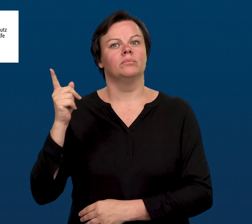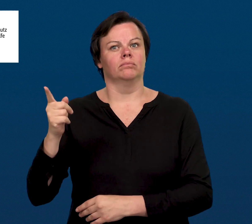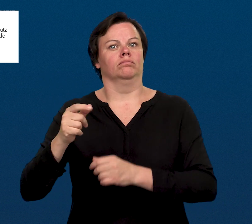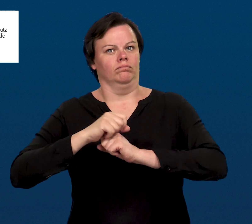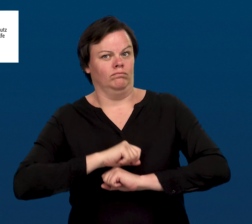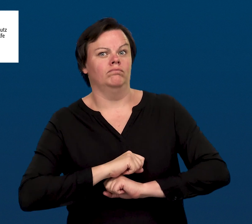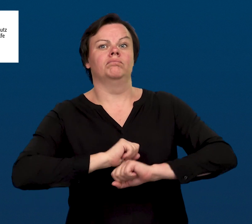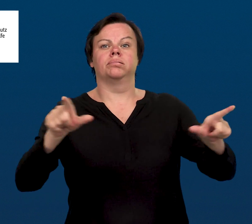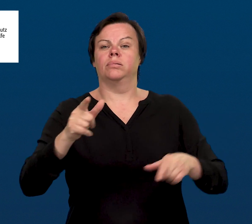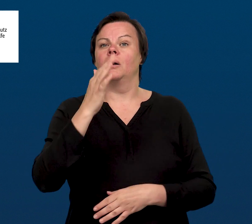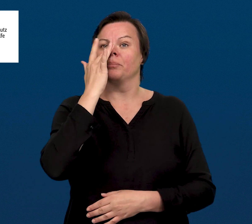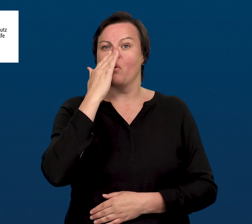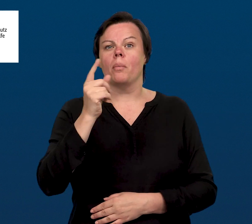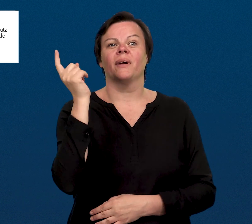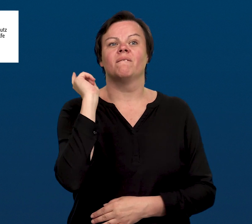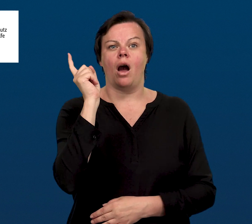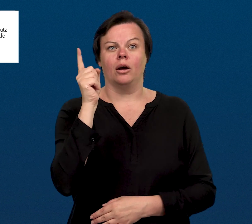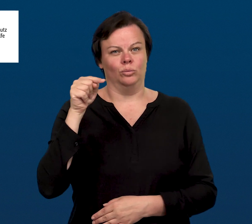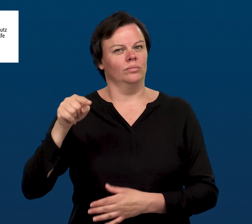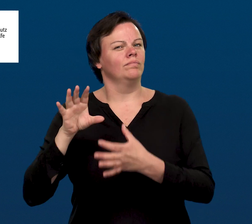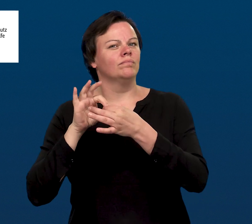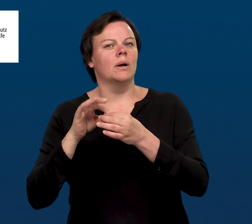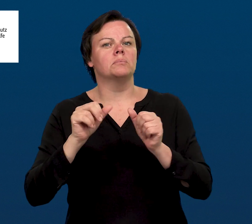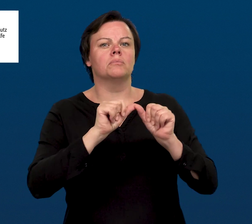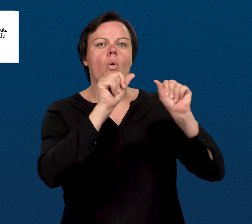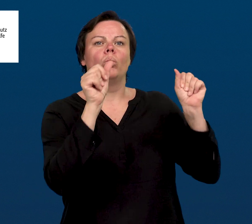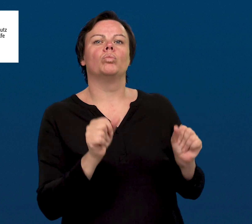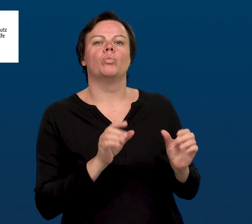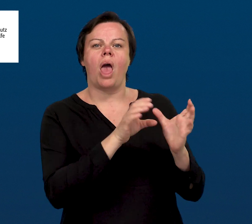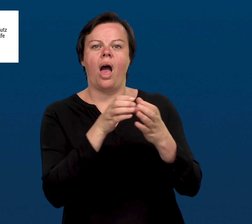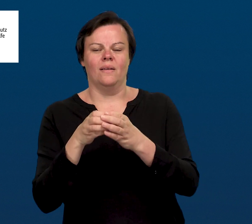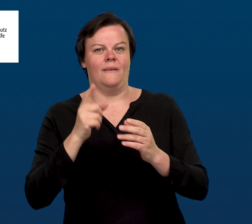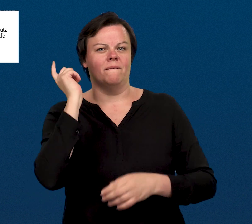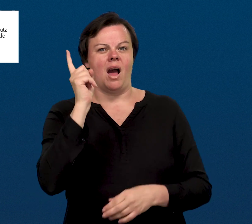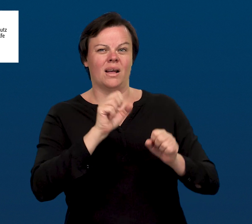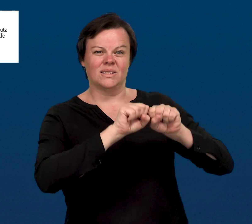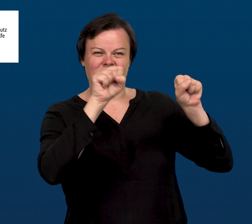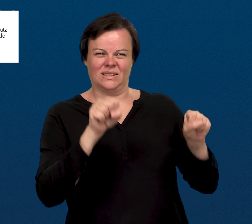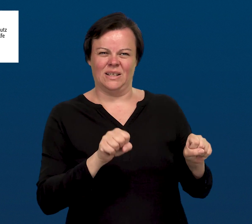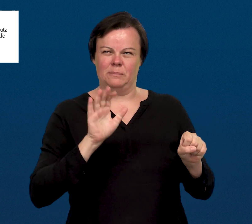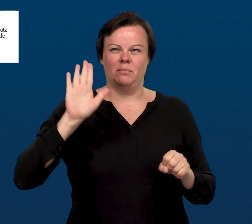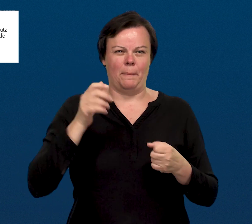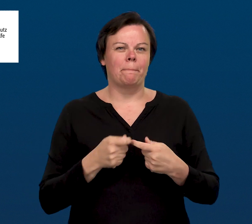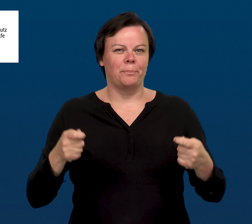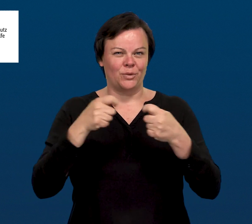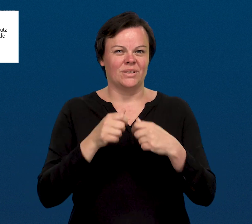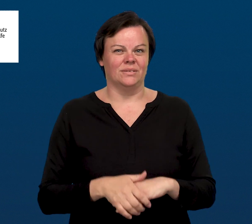eine Probewarnung über das Modulare Warnsystem des Bundes.